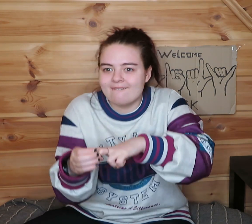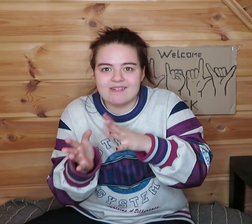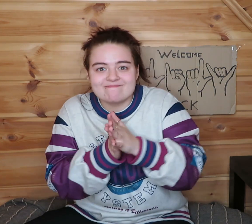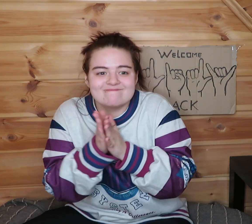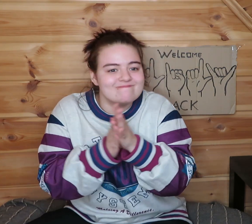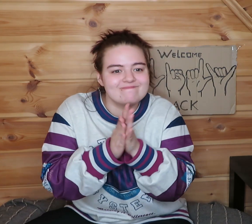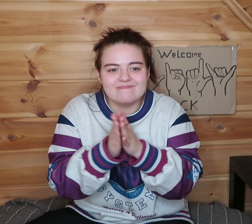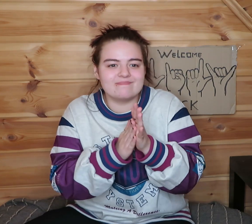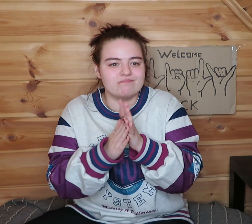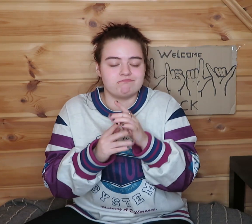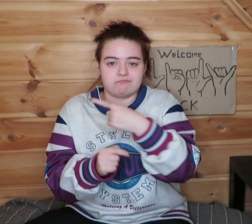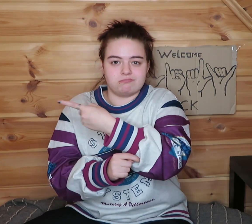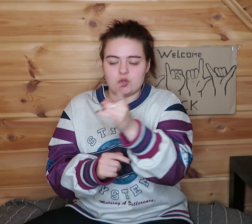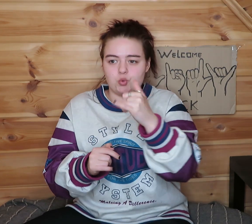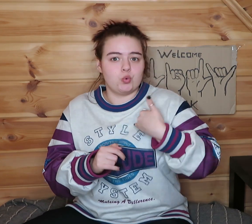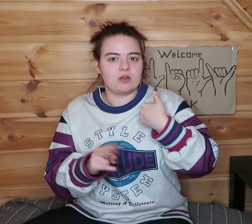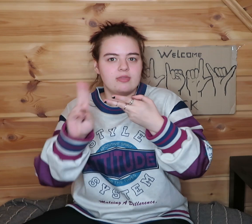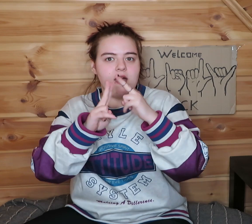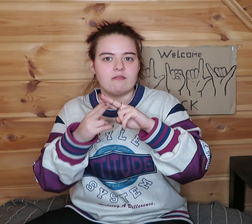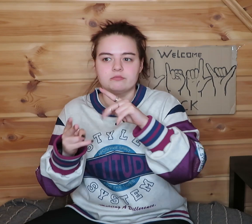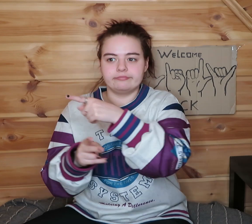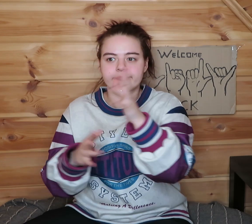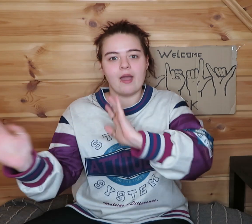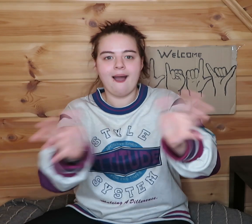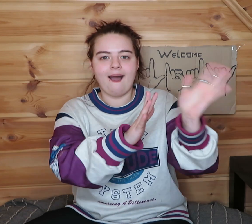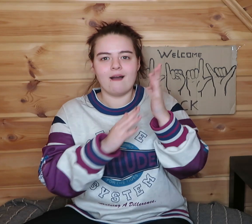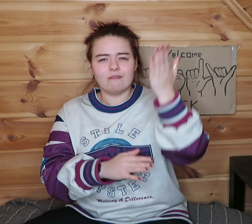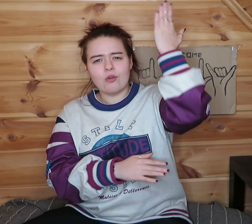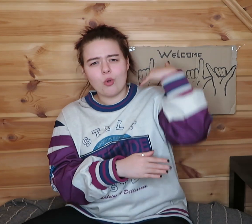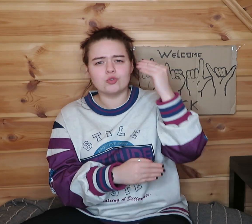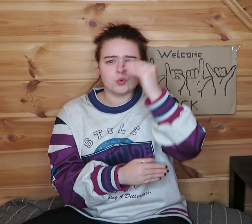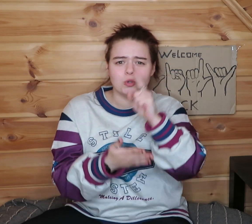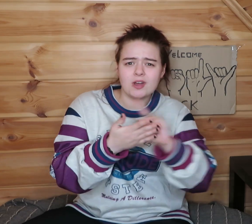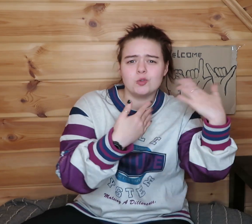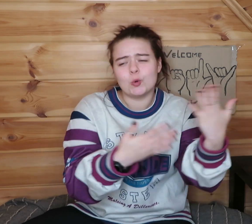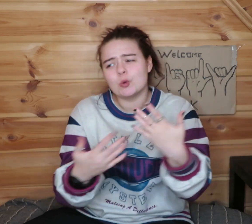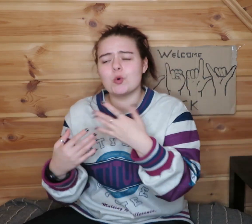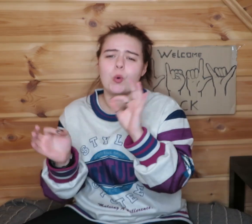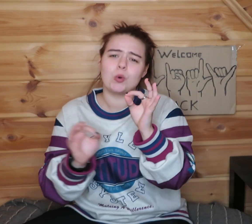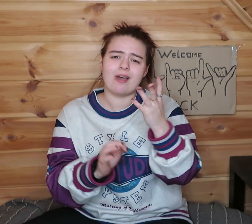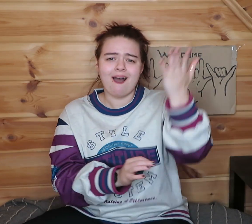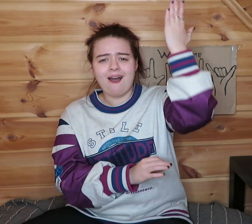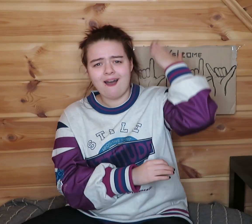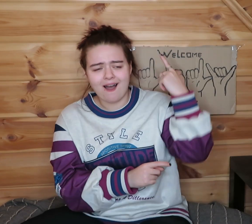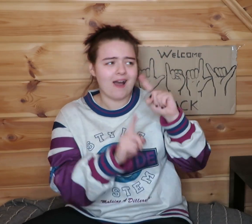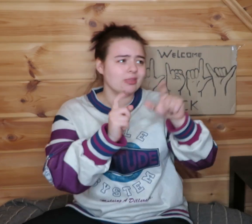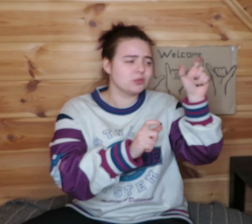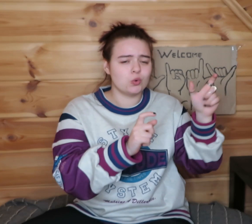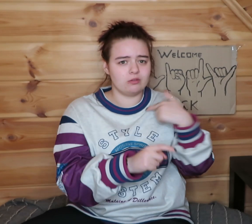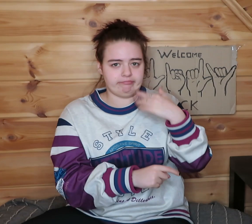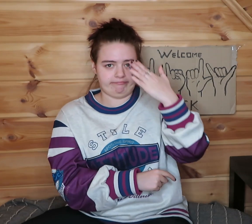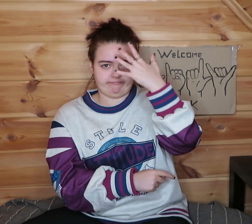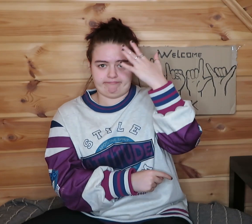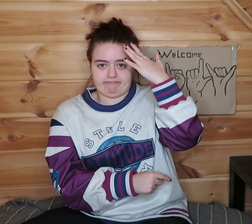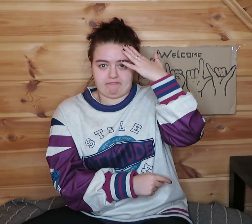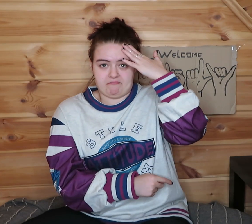Wenn zum Beispiel alle beim Jugendtreff über frühere Zeiten in der Schule oder über andere plauderten.